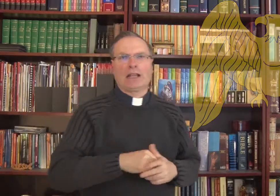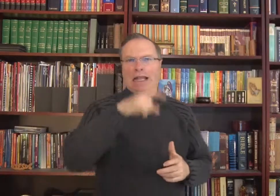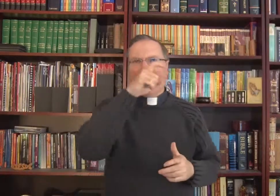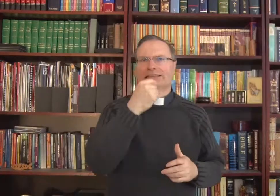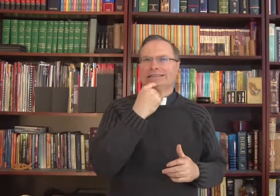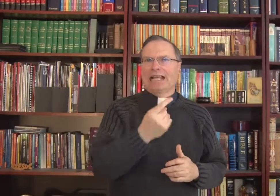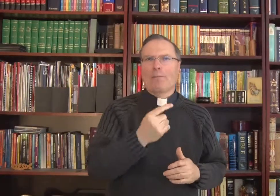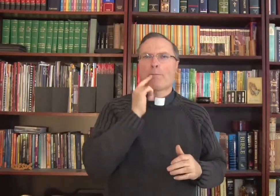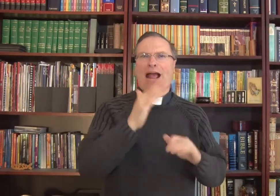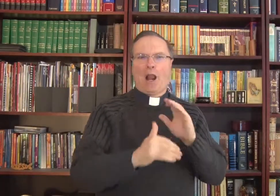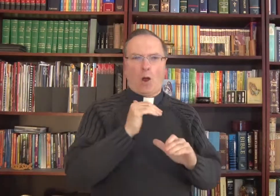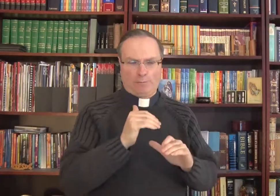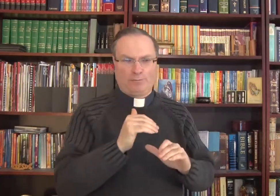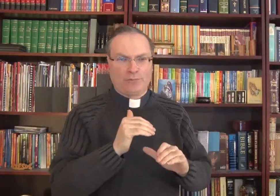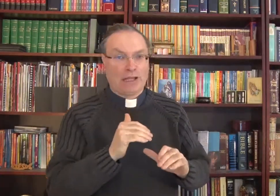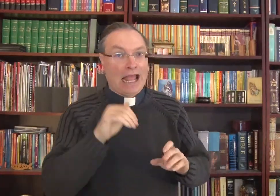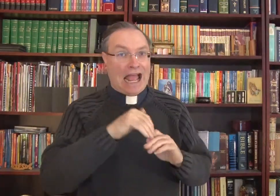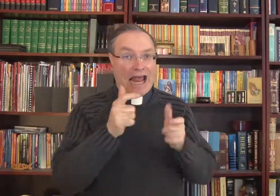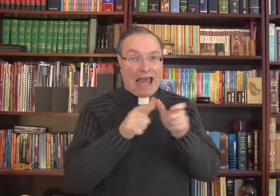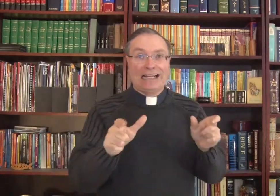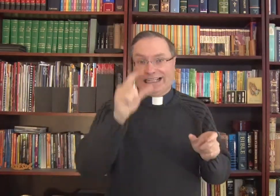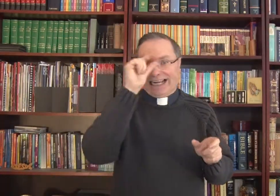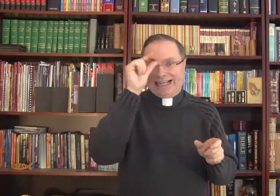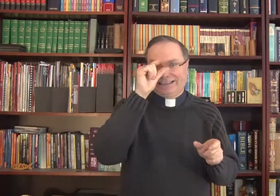L'aigle qui disait «malheur» en langue grecque